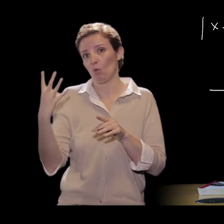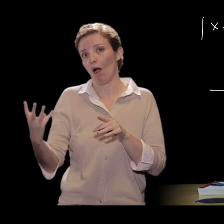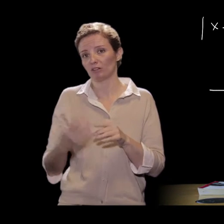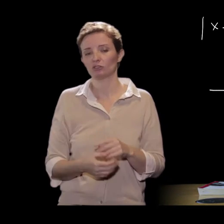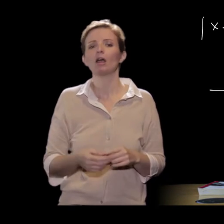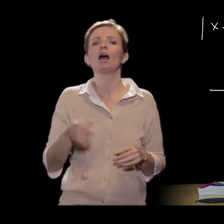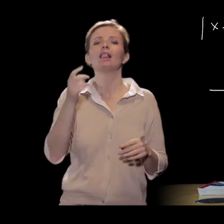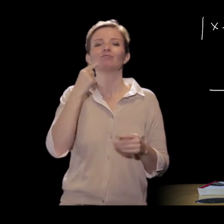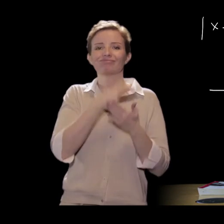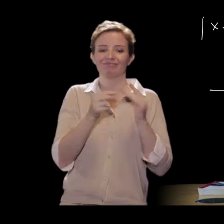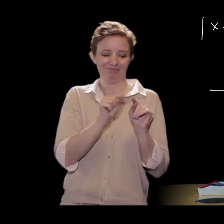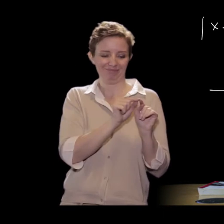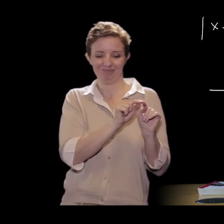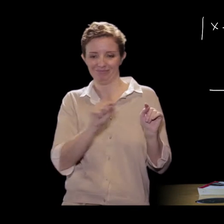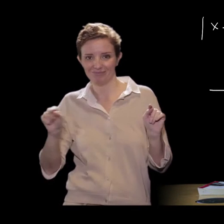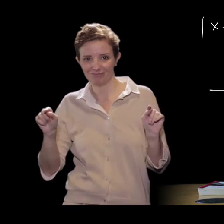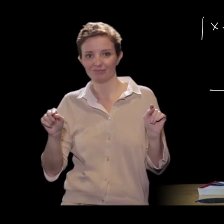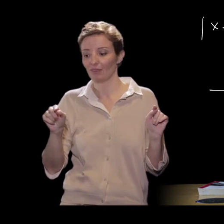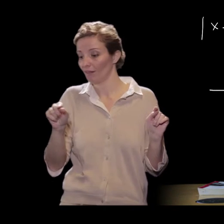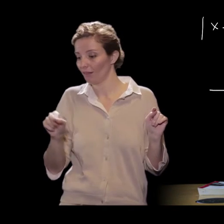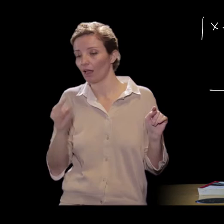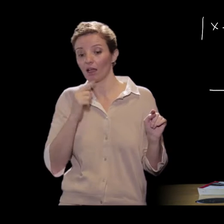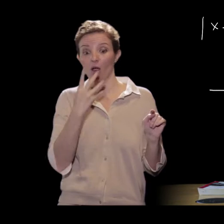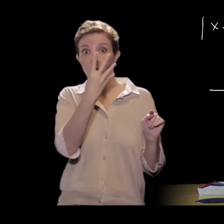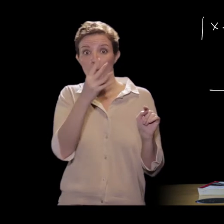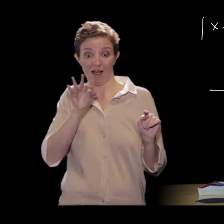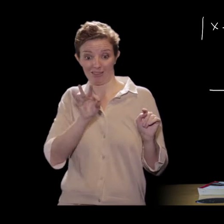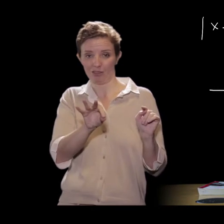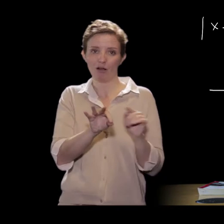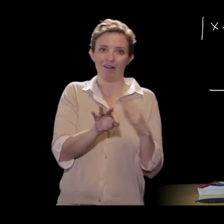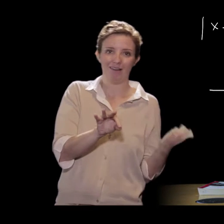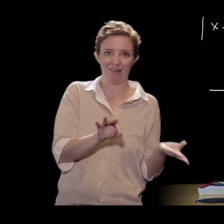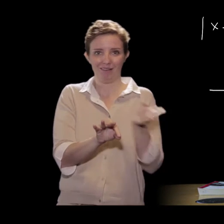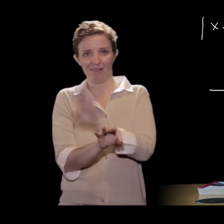4 divide la parte in cui l'argomento è negativo